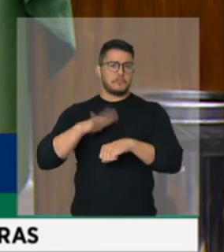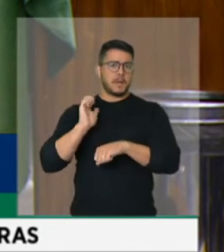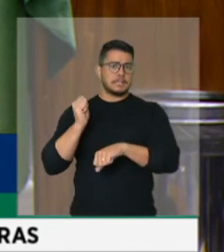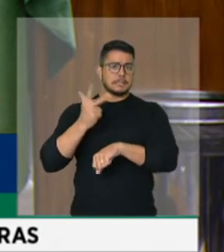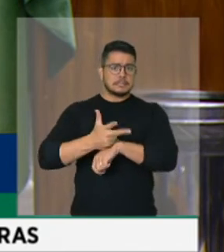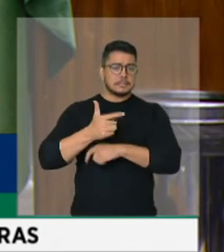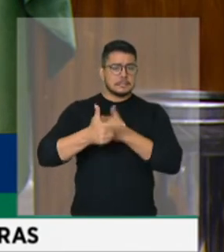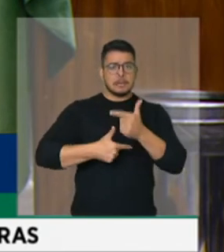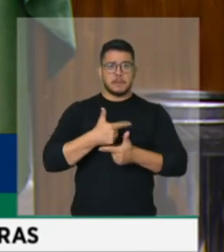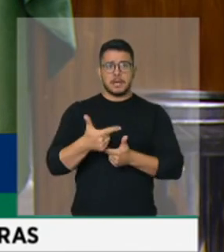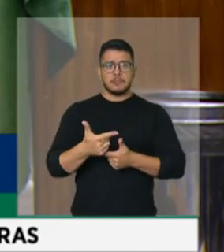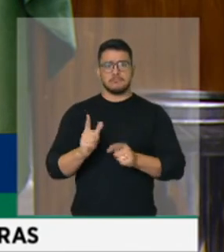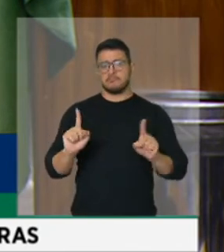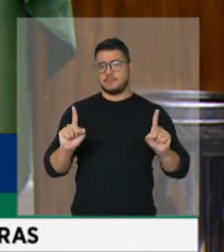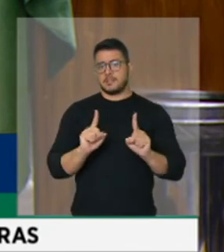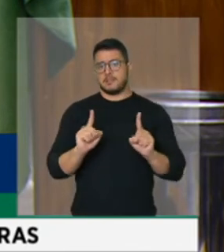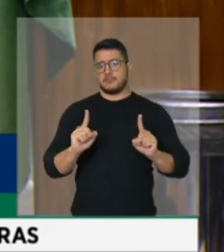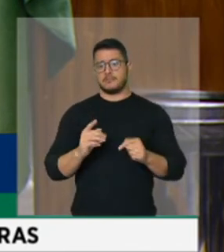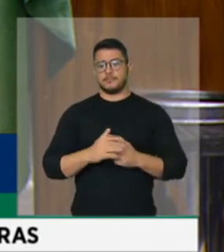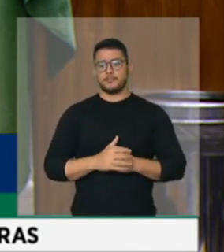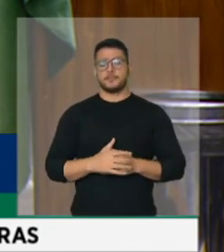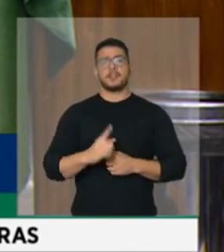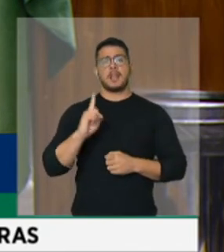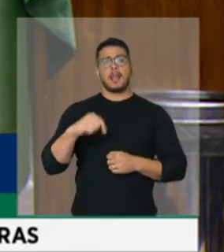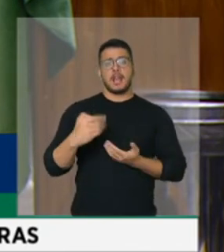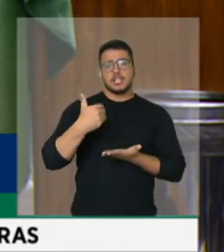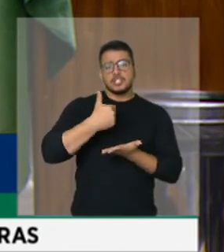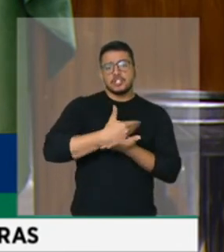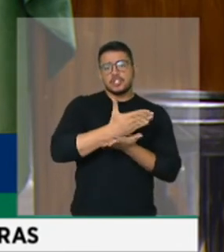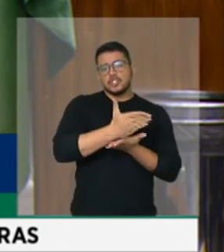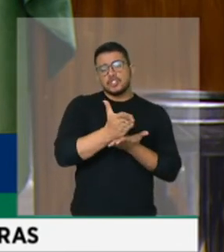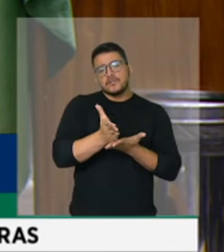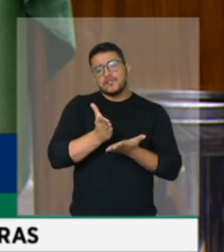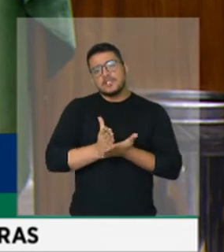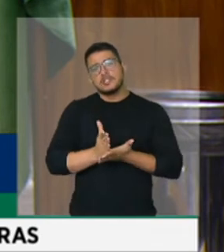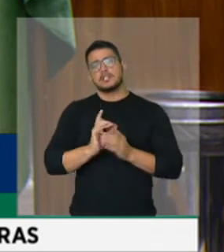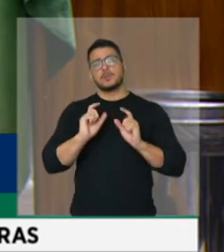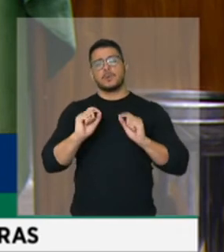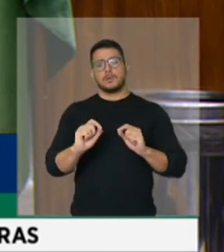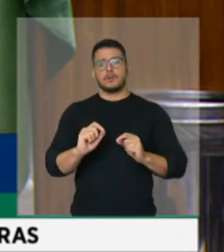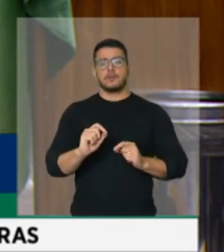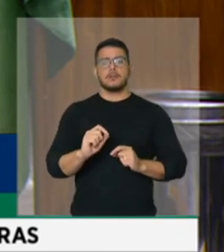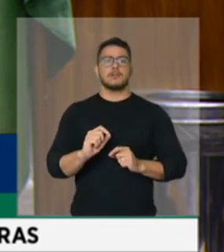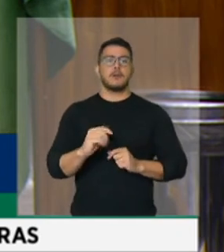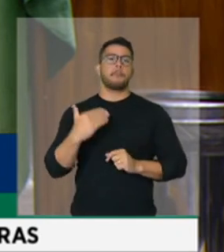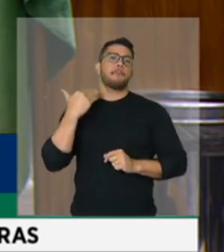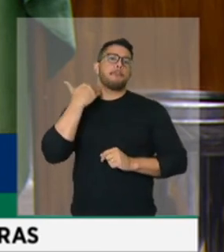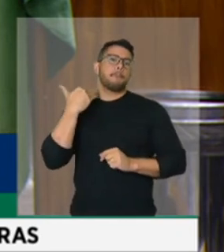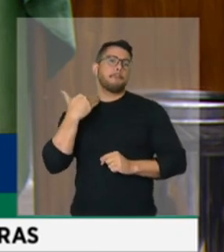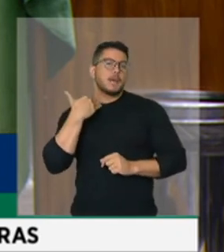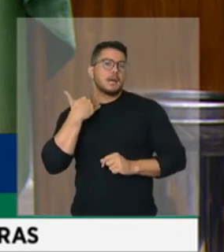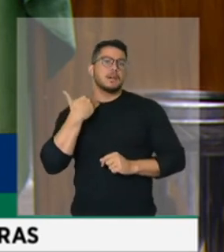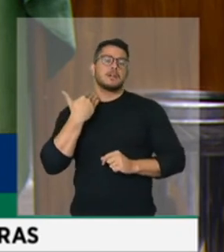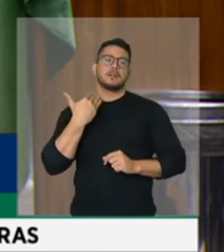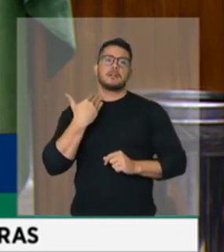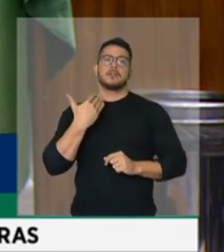AGORA DE 30,5 BILHÕES, E DAÍ ? PARA ONDE FOI ESSE LUCRO? PARA PRODUZIR AÇ O, GERAR